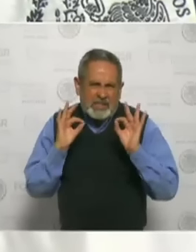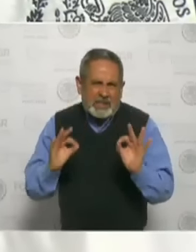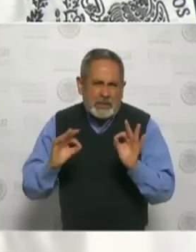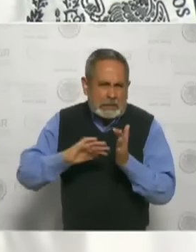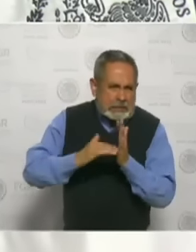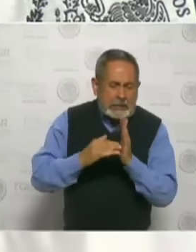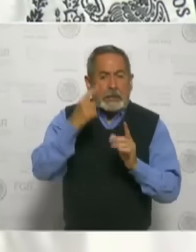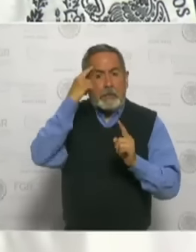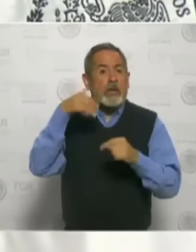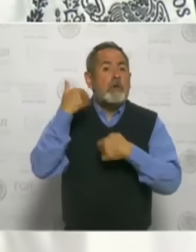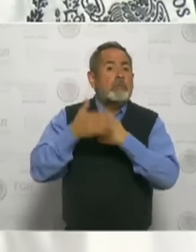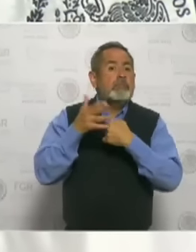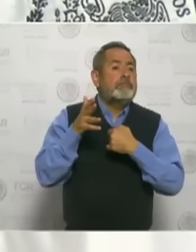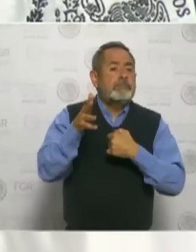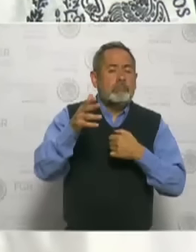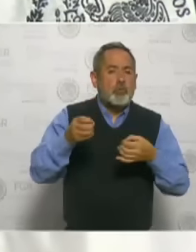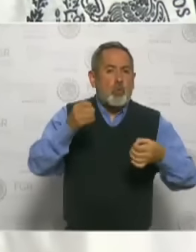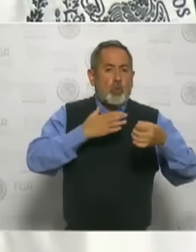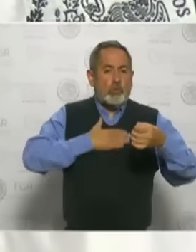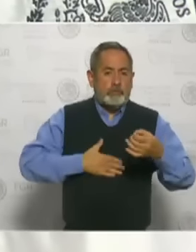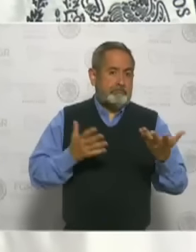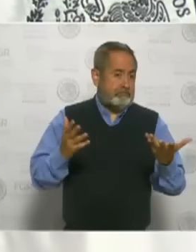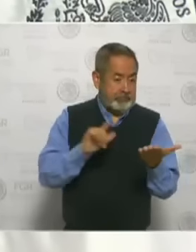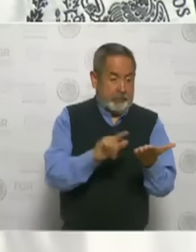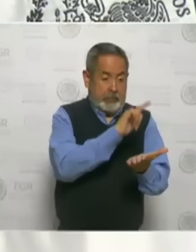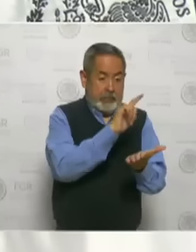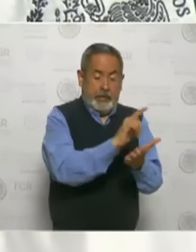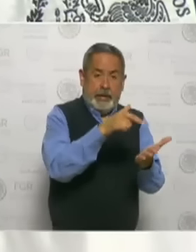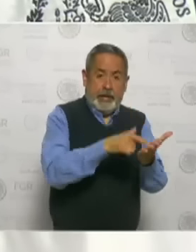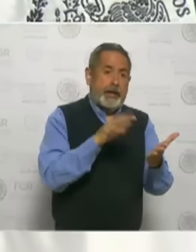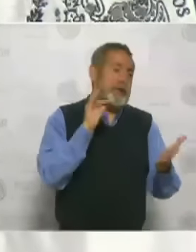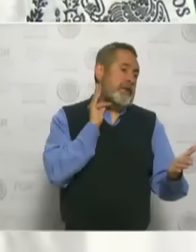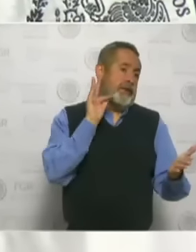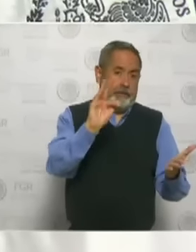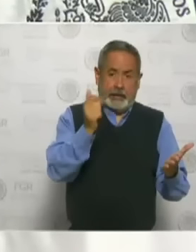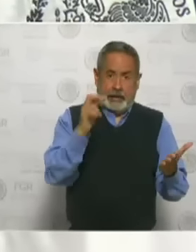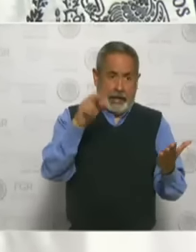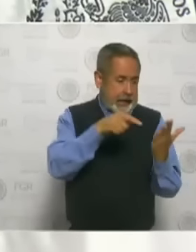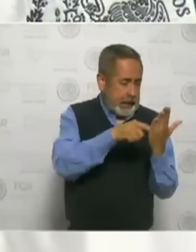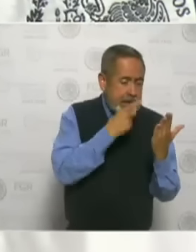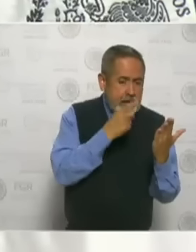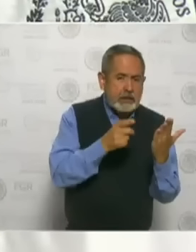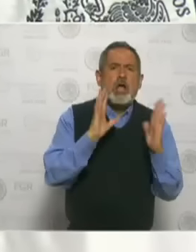que como lo establece la Ley de la Fiscalía General de la República, ya fue entregado al